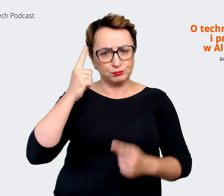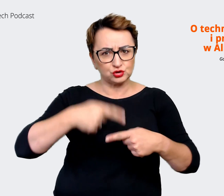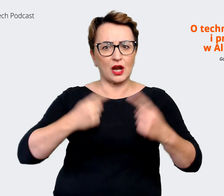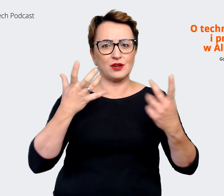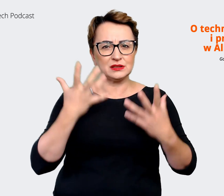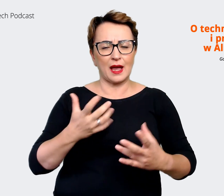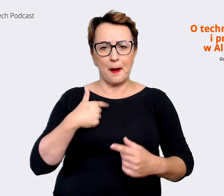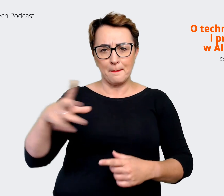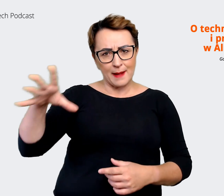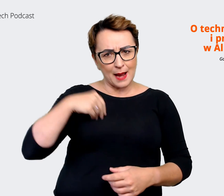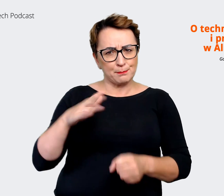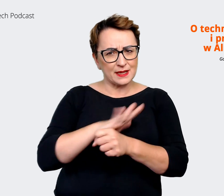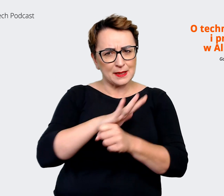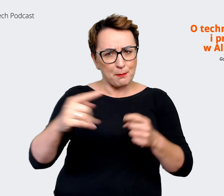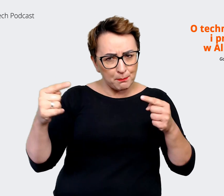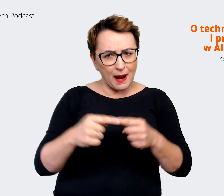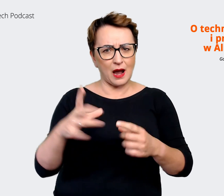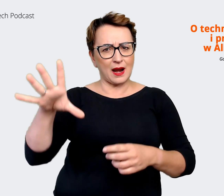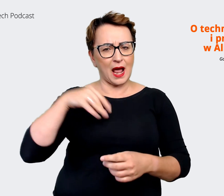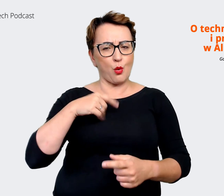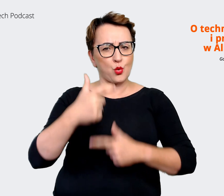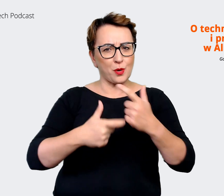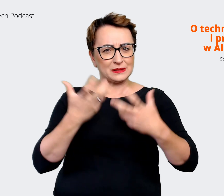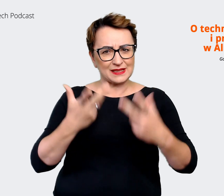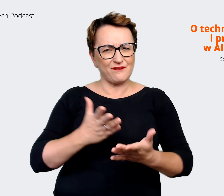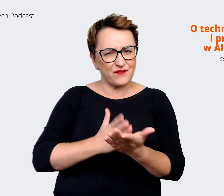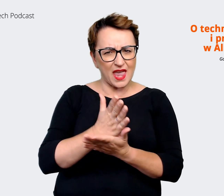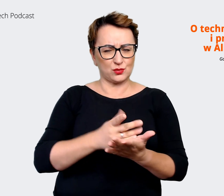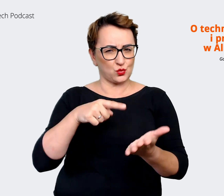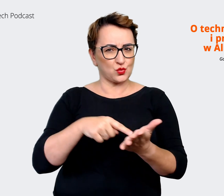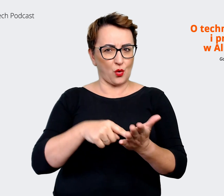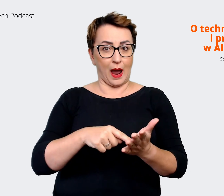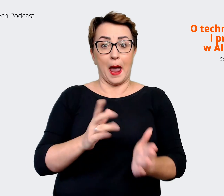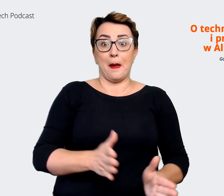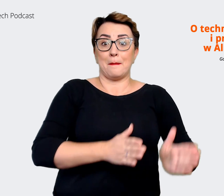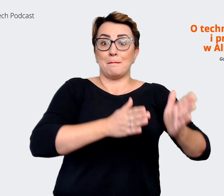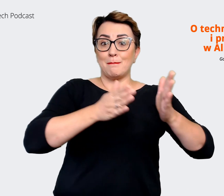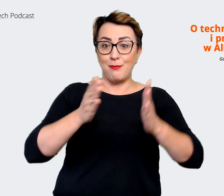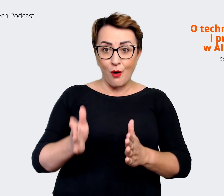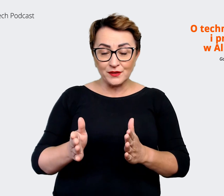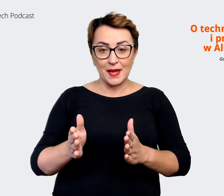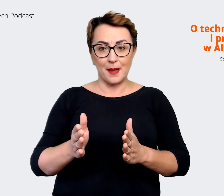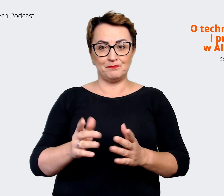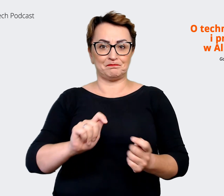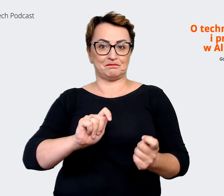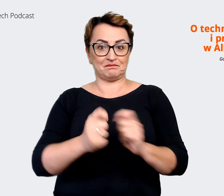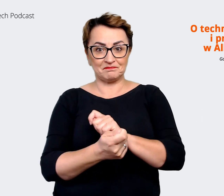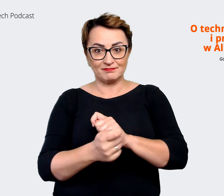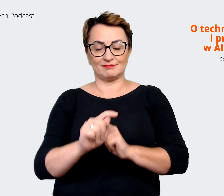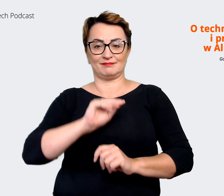że razem pasujemy do tego biznesu, że razem chcemy to robić, że w to wierzymy. A następnie ten switch